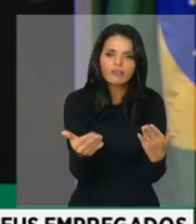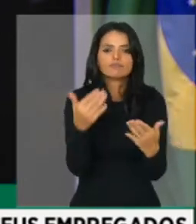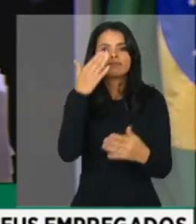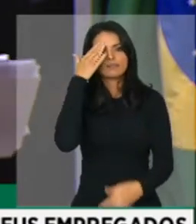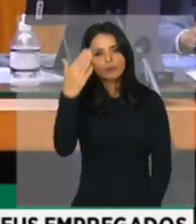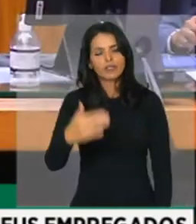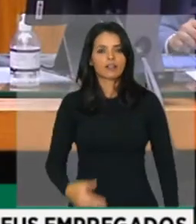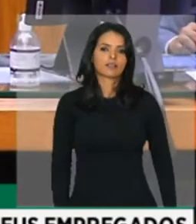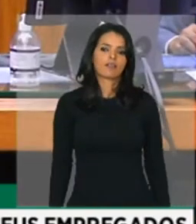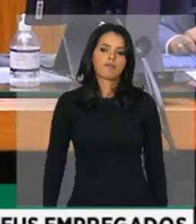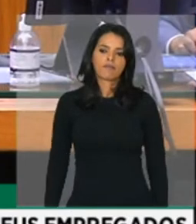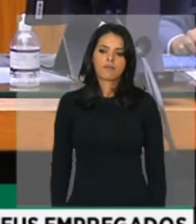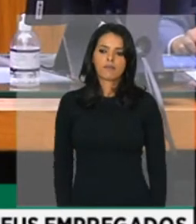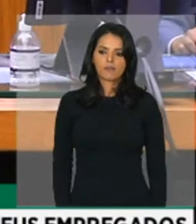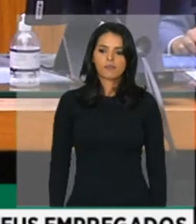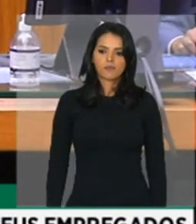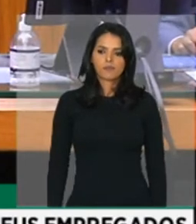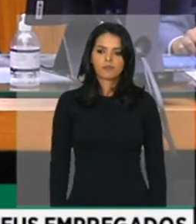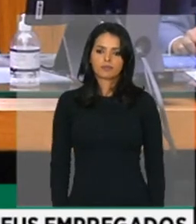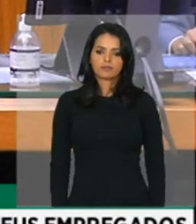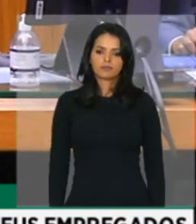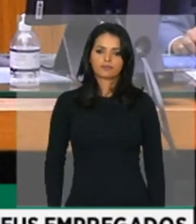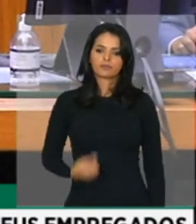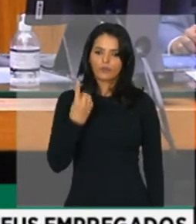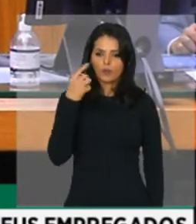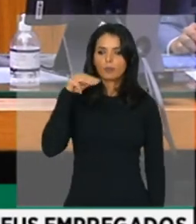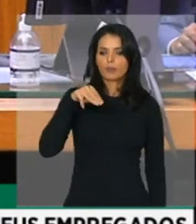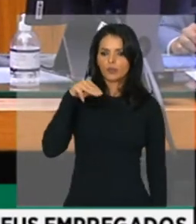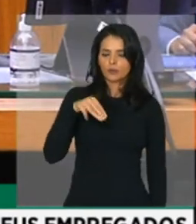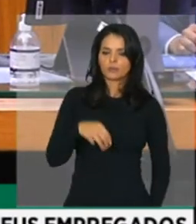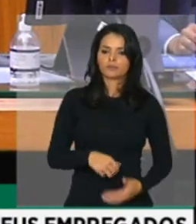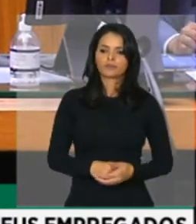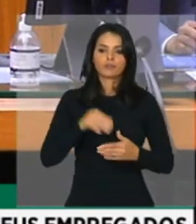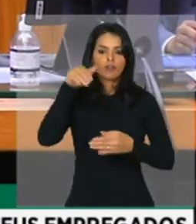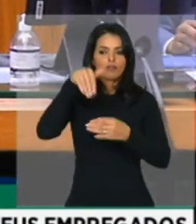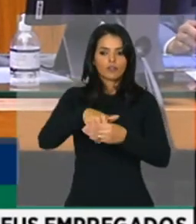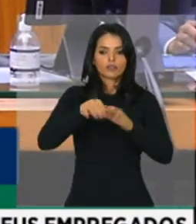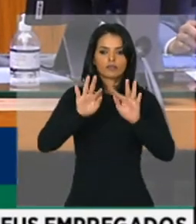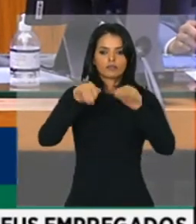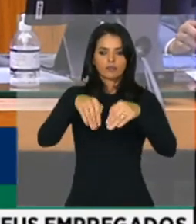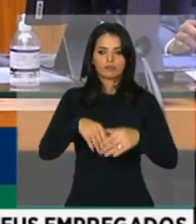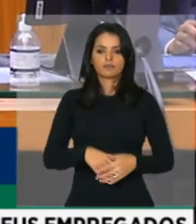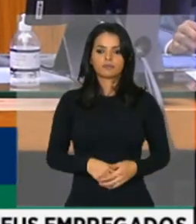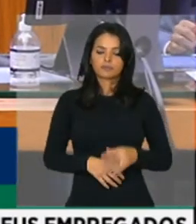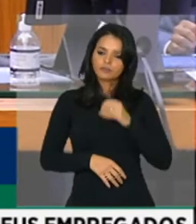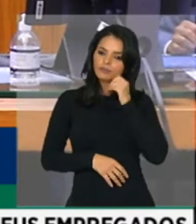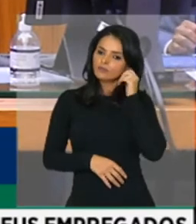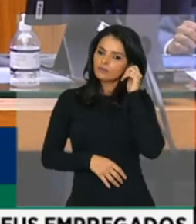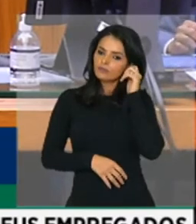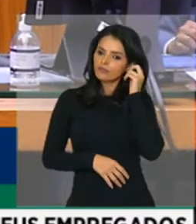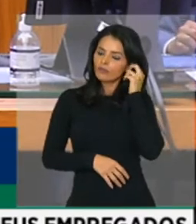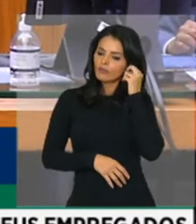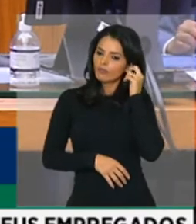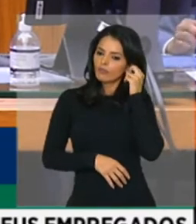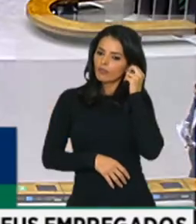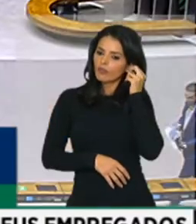A AGIR AQUI E AGORA, MUITO OBRIGADO. [DEPUTADA]: SENHOR PRESIDENTE, SÓ UM MINUTO. [PRESIDENTE]: ESTÁ ENCERRADA A VOTAÇÃO. [DEPUTADA]: SENHOR PRESIDENTE... EU QUERO FAZER... UM MINUTO SOBRE A VOTAÇÃO.